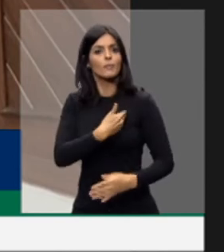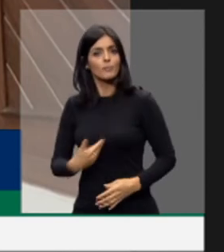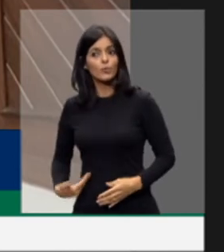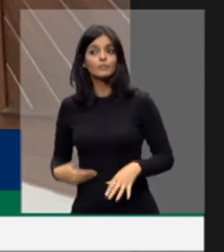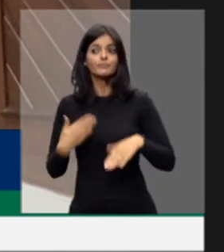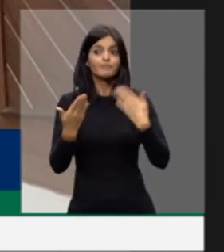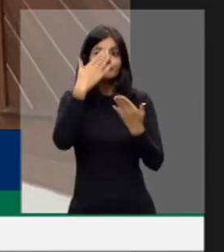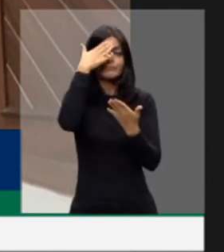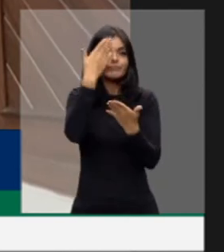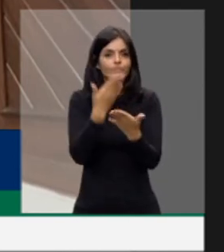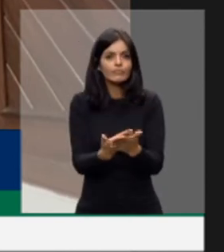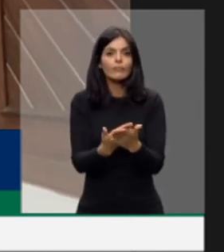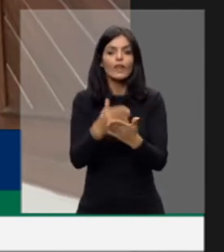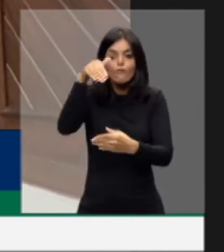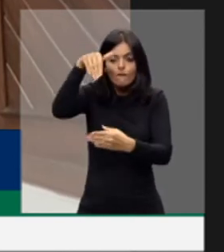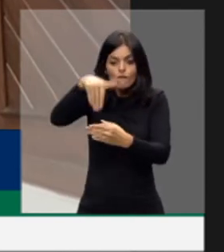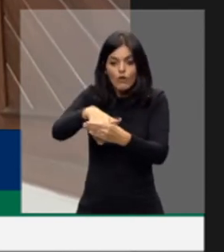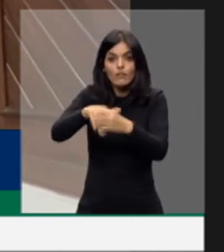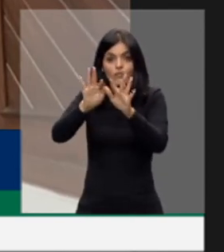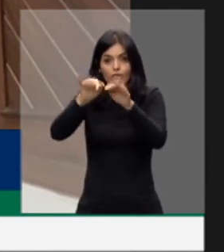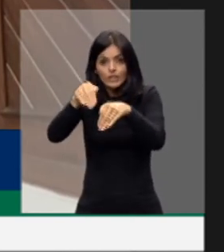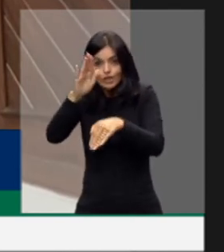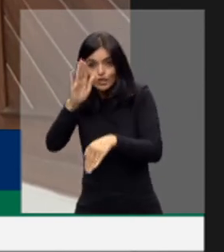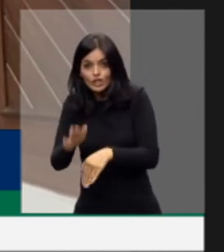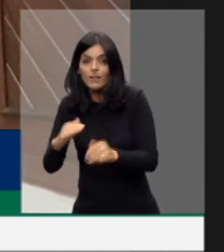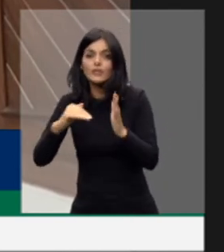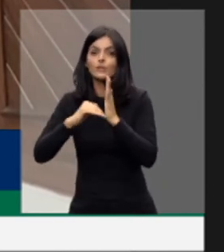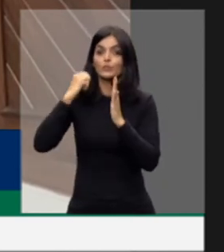EXPECTATIVA É DE MUITA CONFIANÇA QUE APÓS A